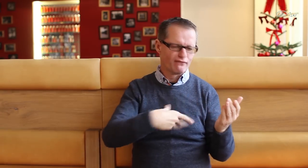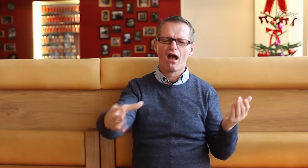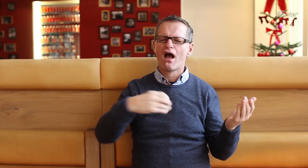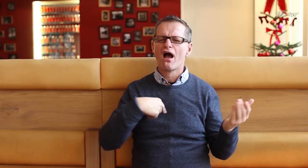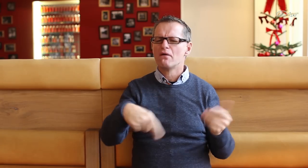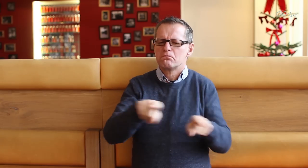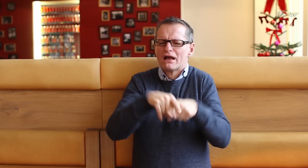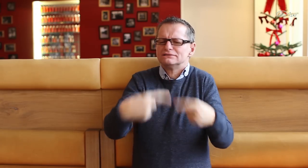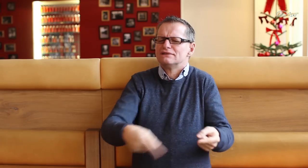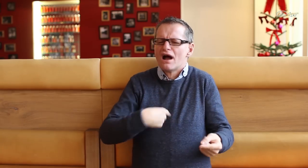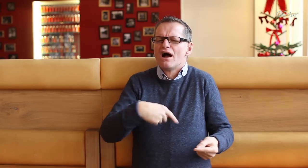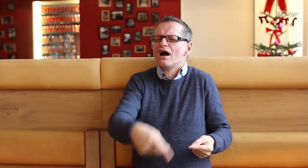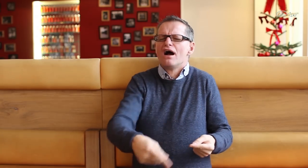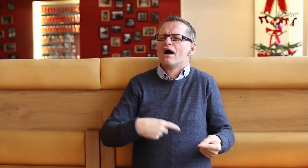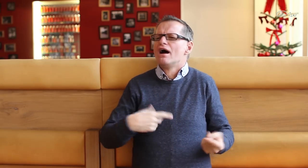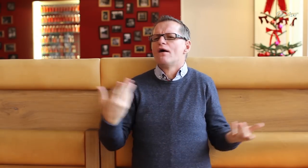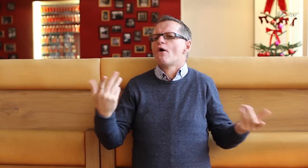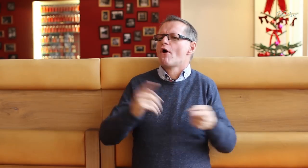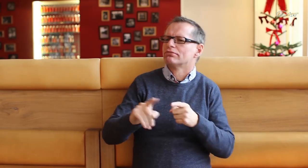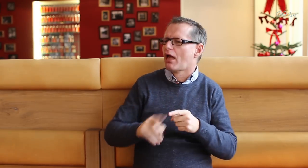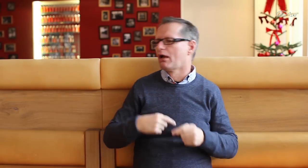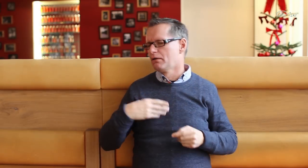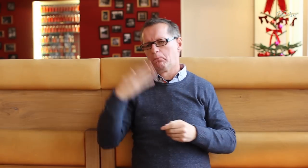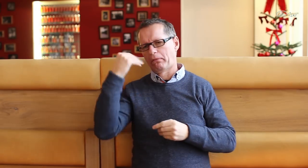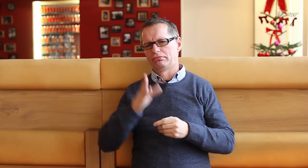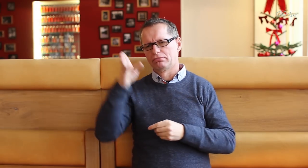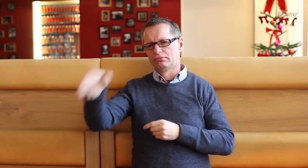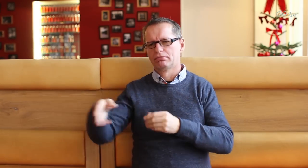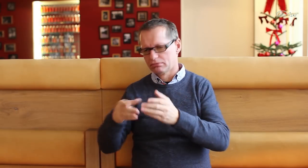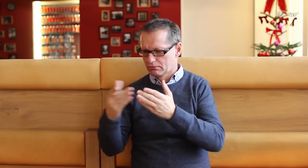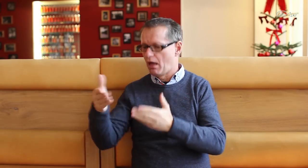Ich finde da nichts, was zu mir passt oder ich schaue nach den Angeboten für Blinde und finde nur Dinge, die Audioinformationen liefern.